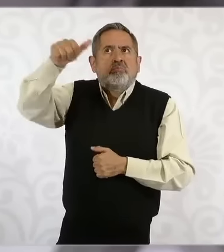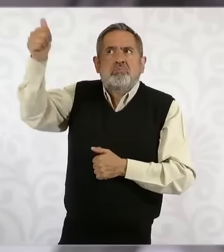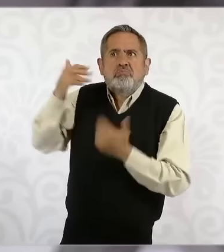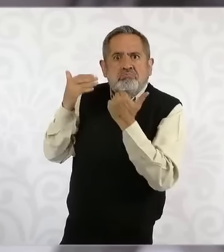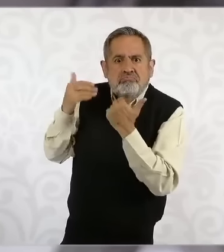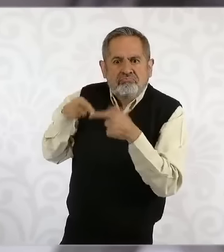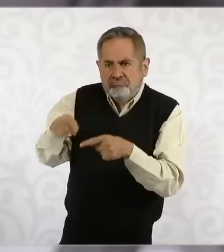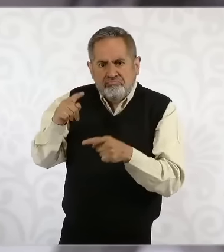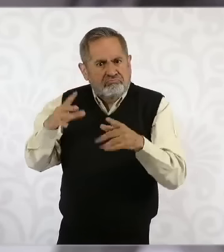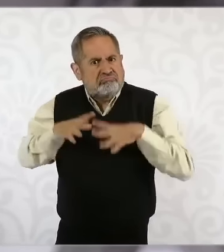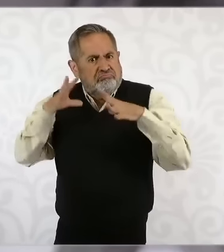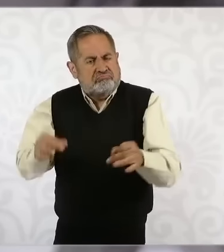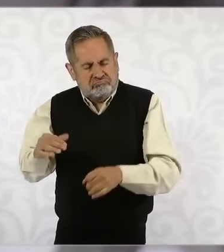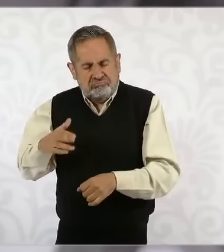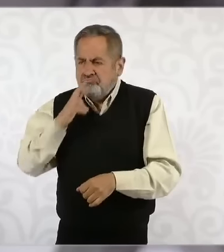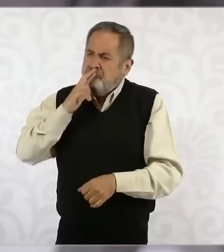de reivindicación de la justicia social